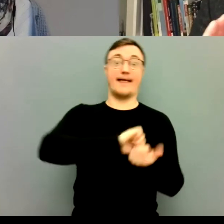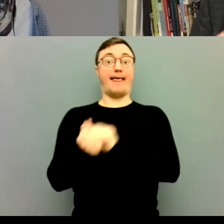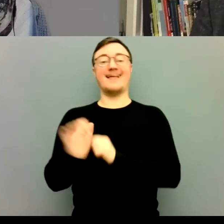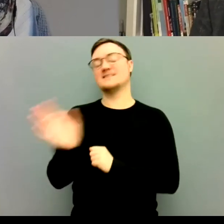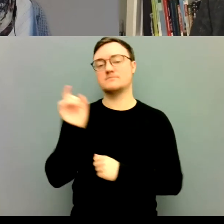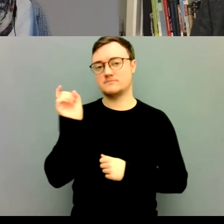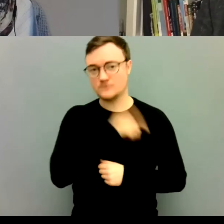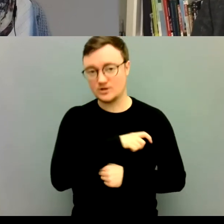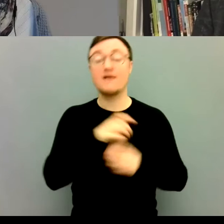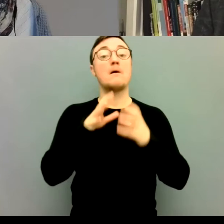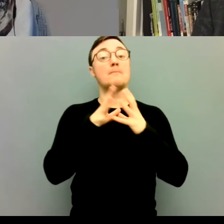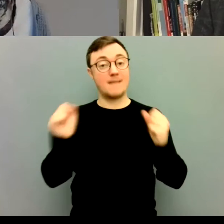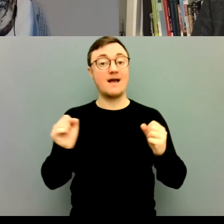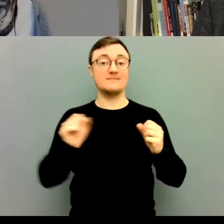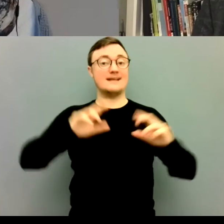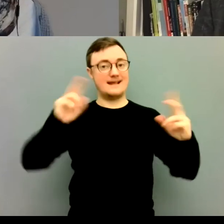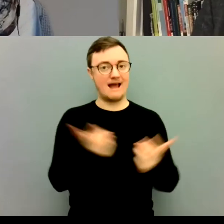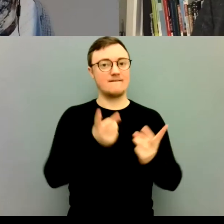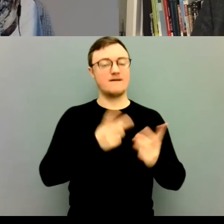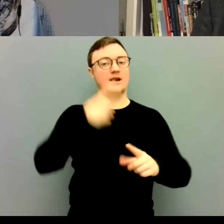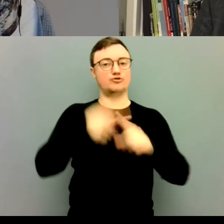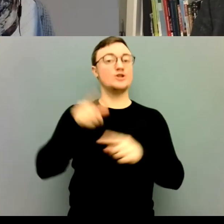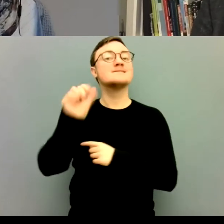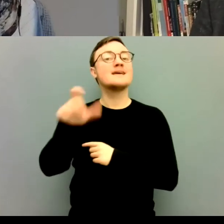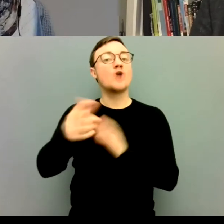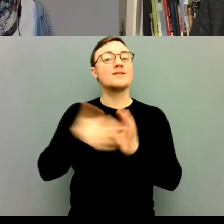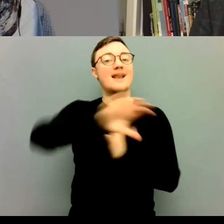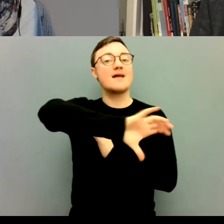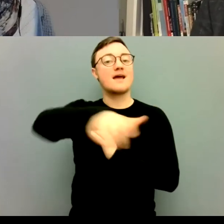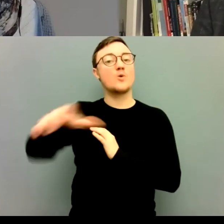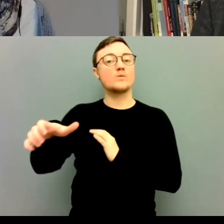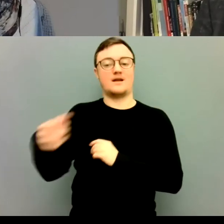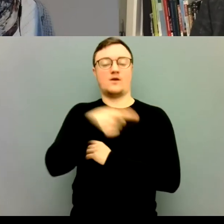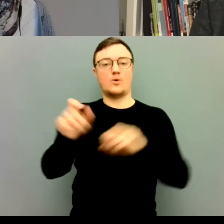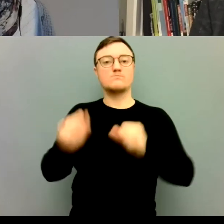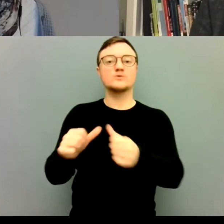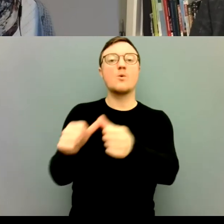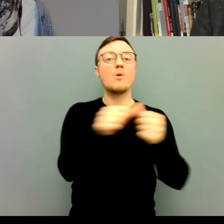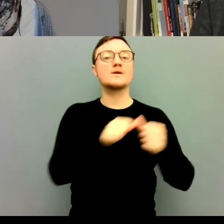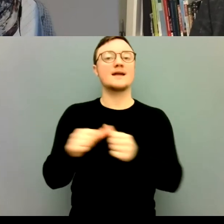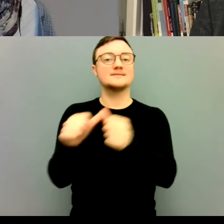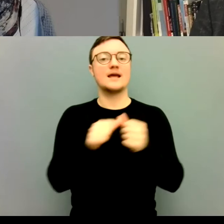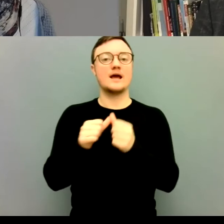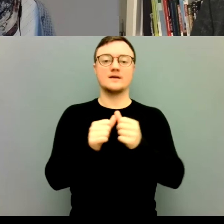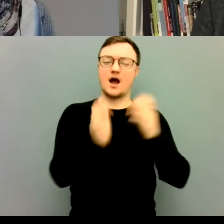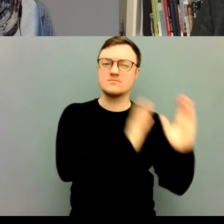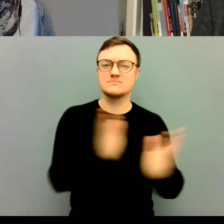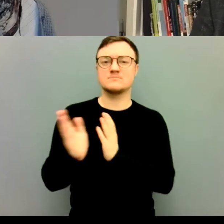Men det blir tydligt för regionerna att de måste organisera- primärvården så det blir möjligt.